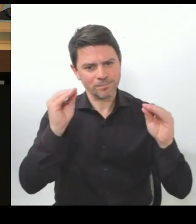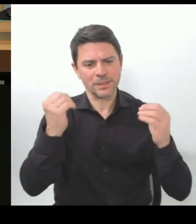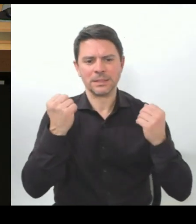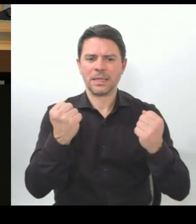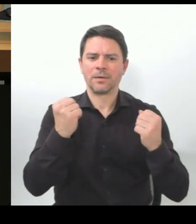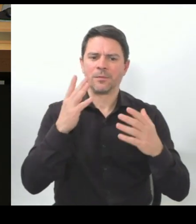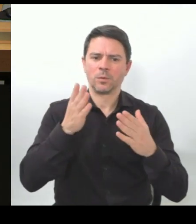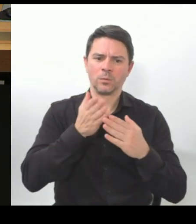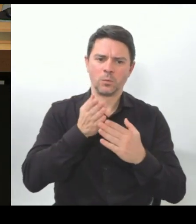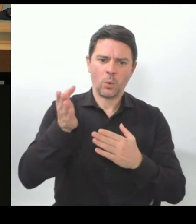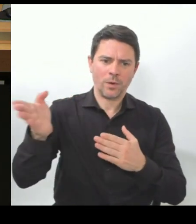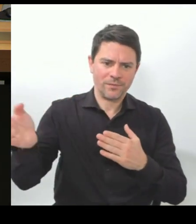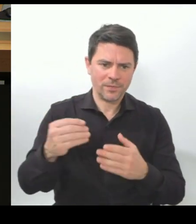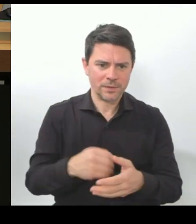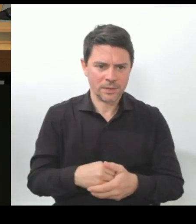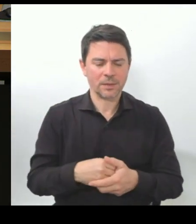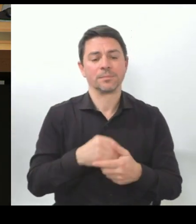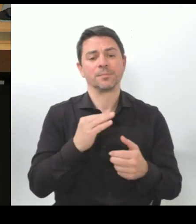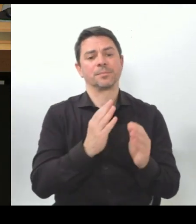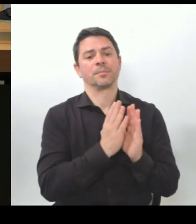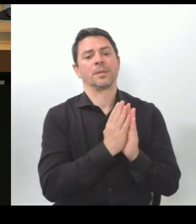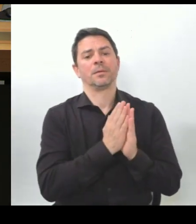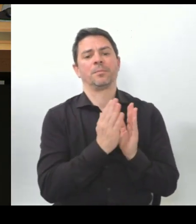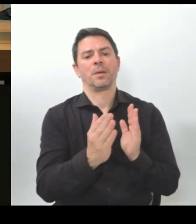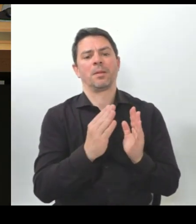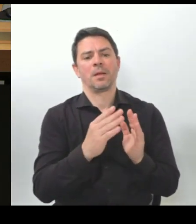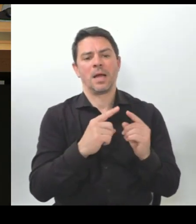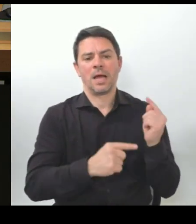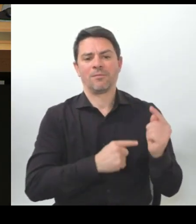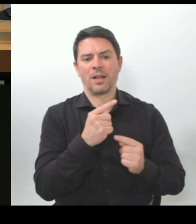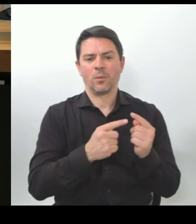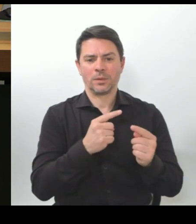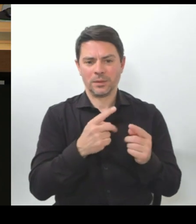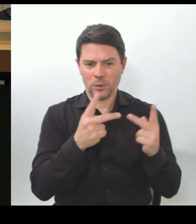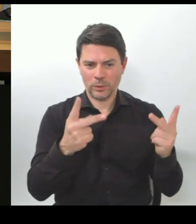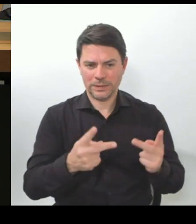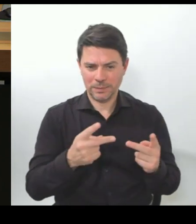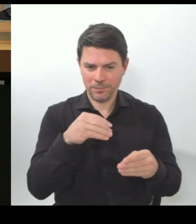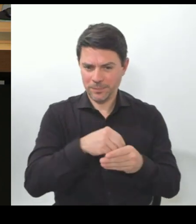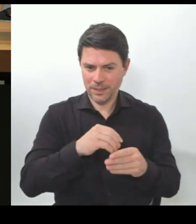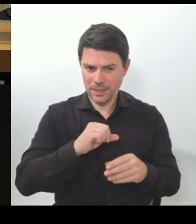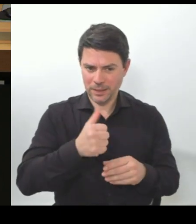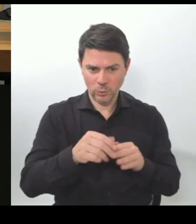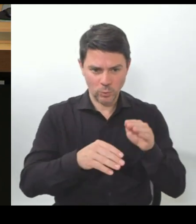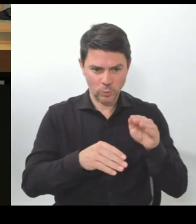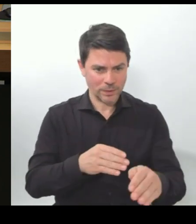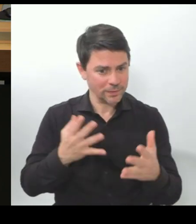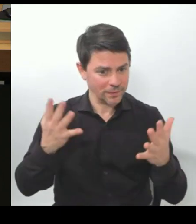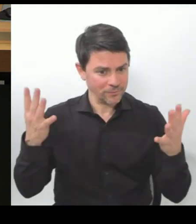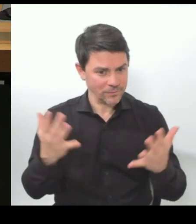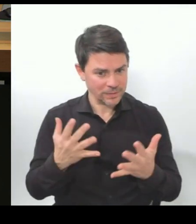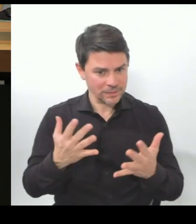auf krisenfeste Füße stellt. Wir fordern ein Gesetz, das die Position der Bibliotheken stärkt und sie zu einer zentralen